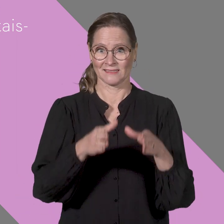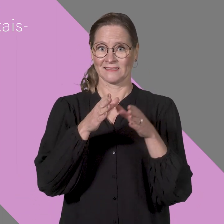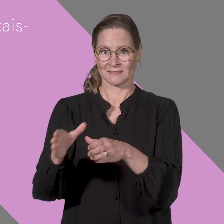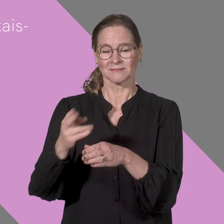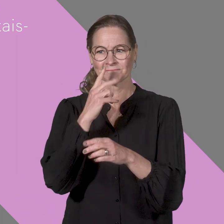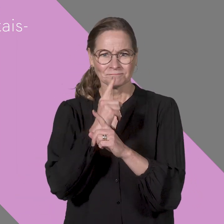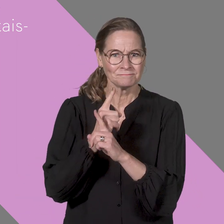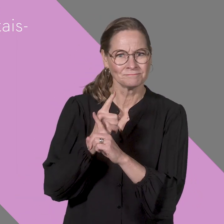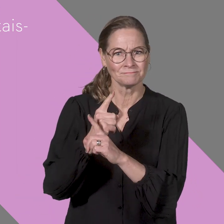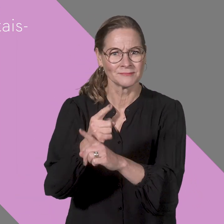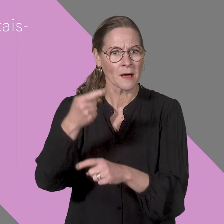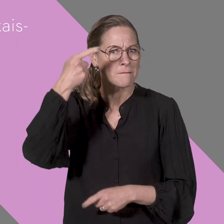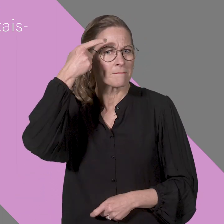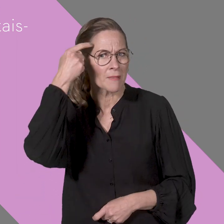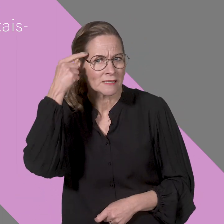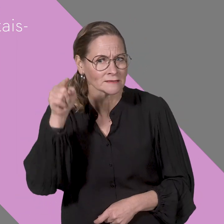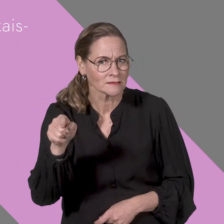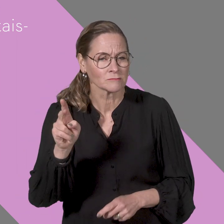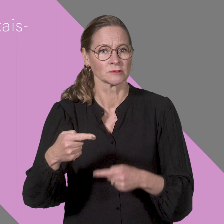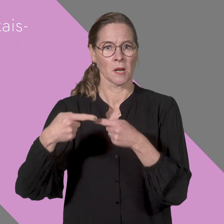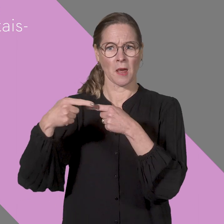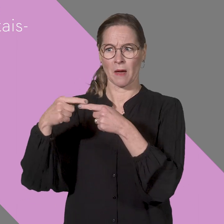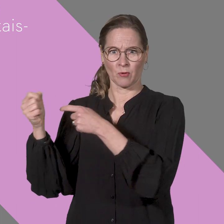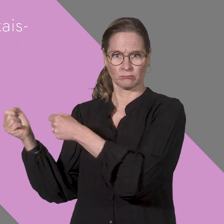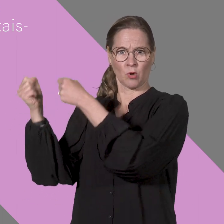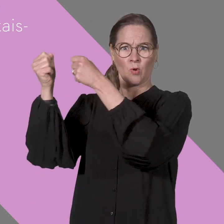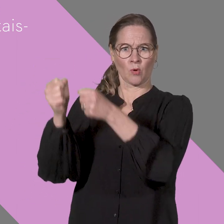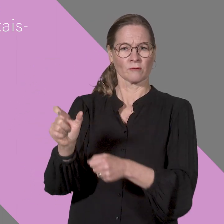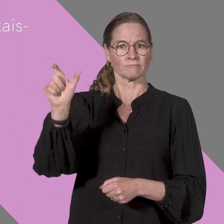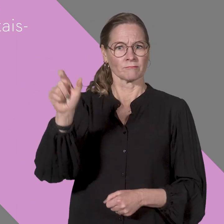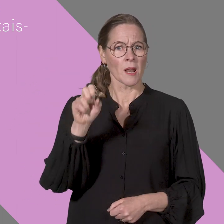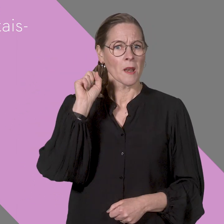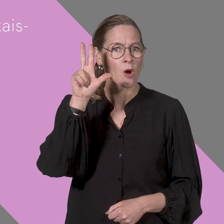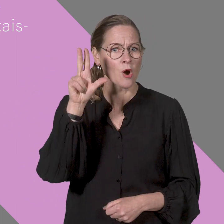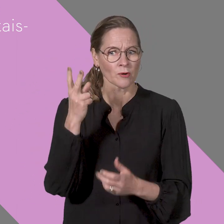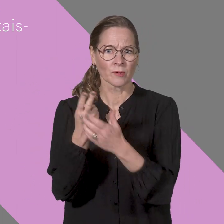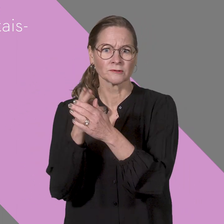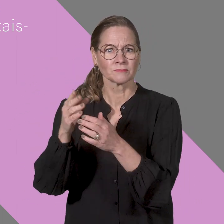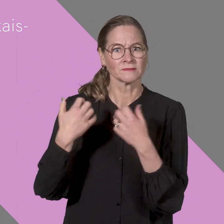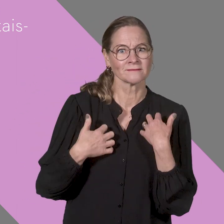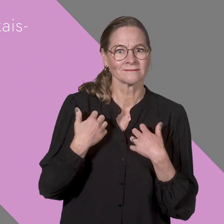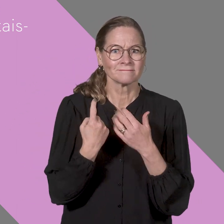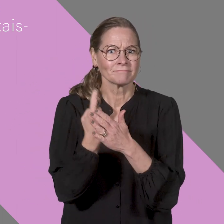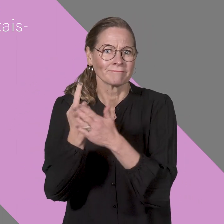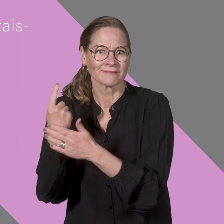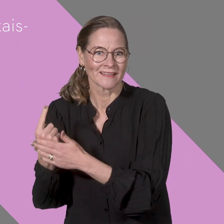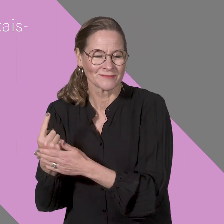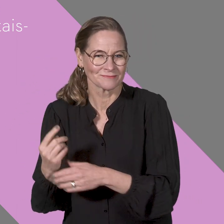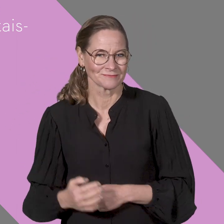Jaksoissa seurataan Maisan ja naapuriin muuttaneen Nooran seikkailuja.